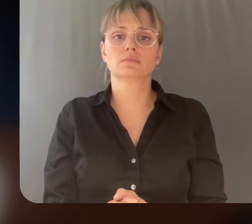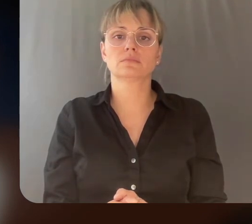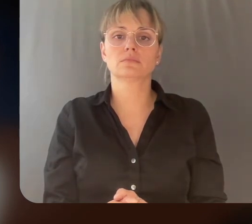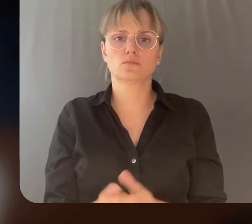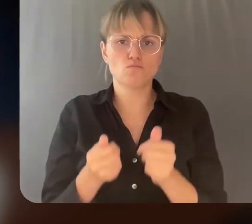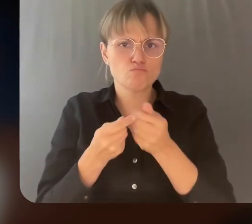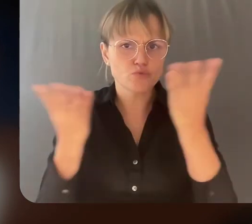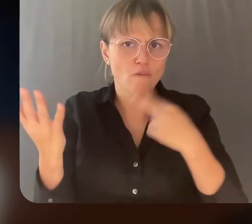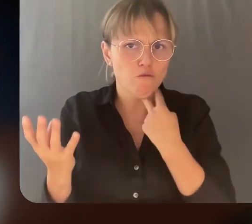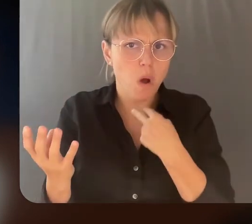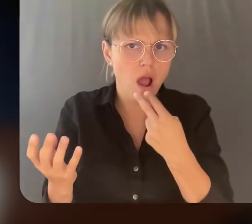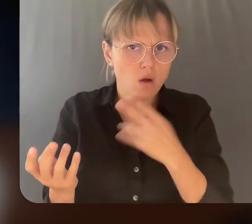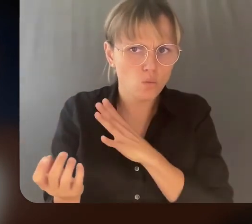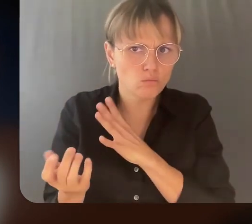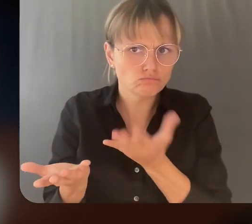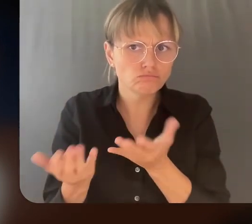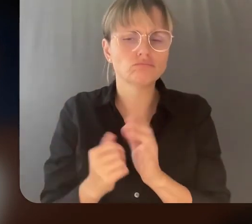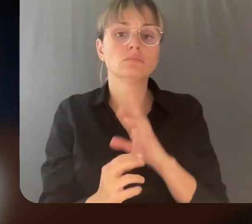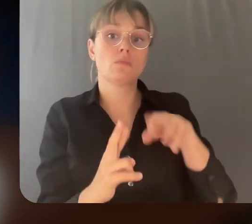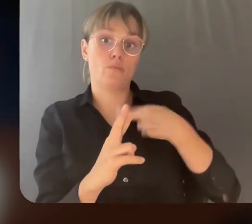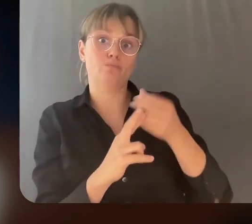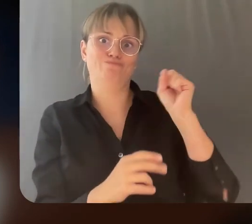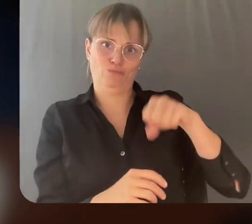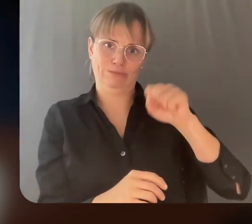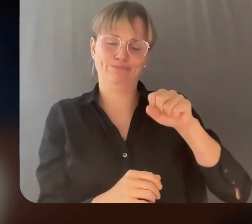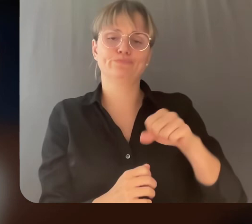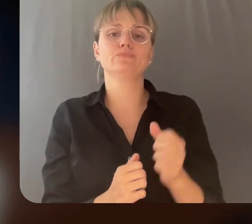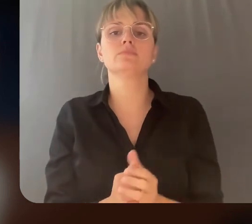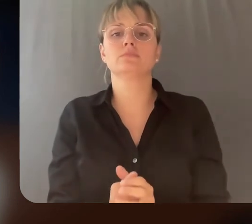Est-ce qu'il y avait plusieurs voix ? Tu réponds : « Oui ».